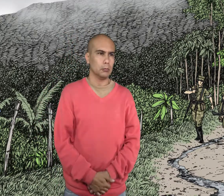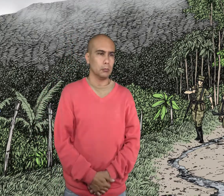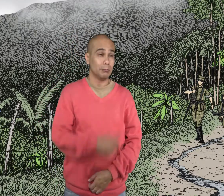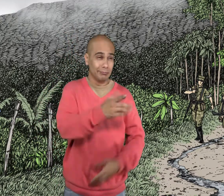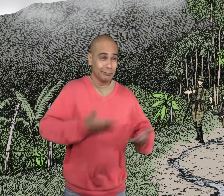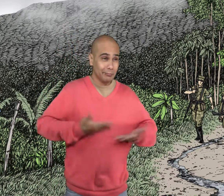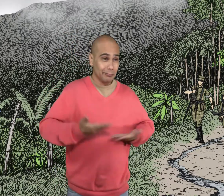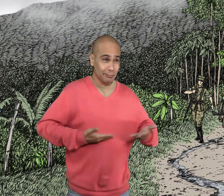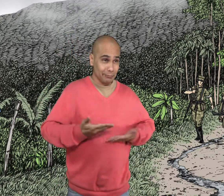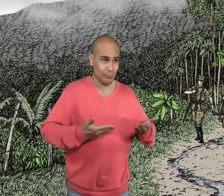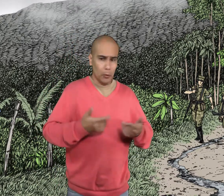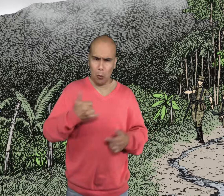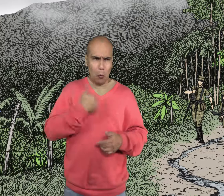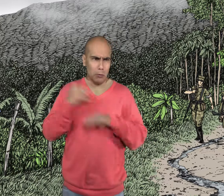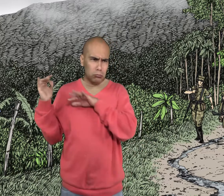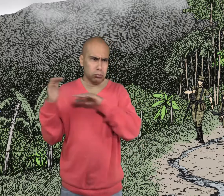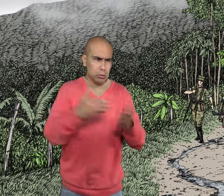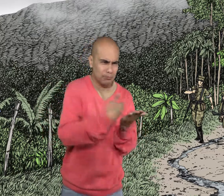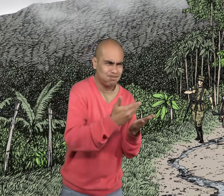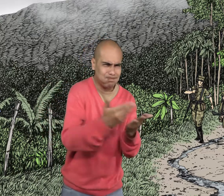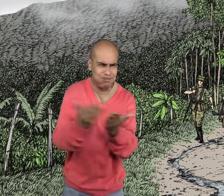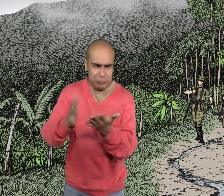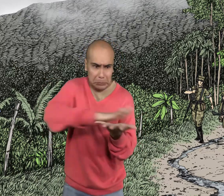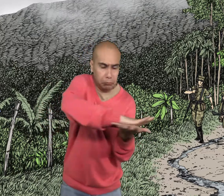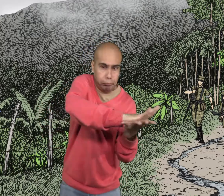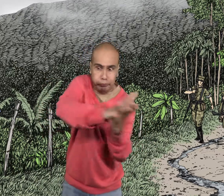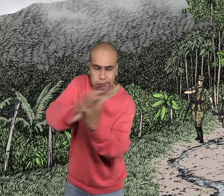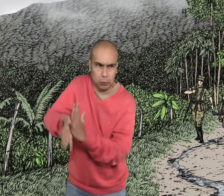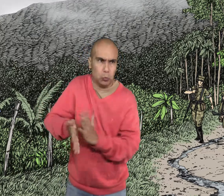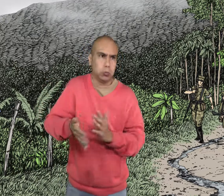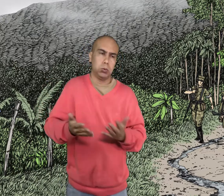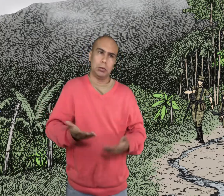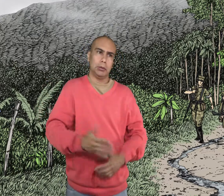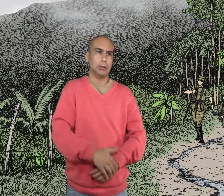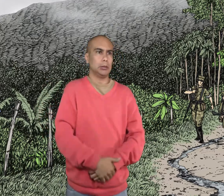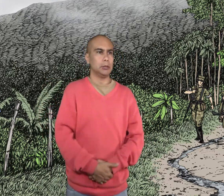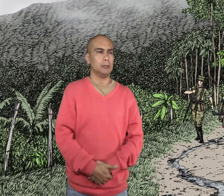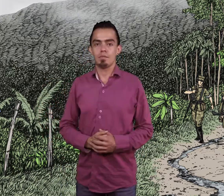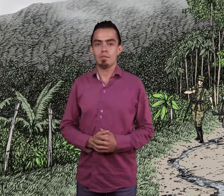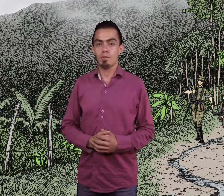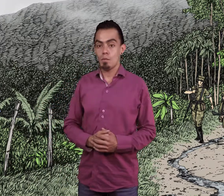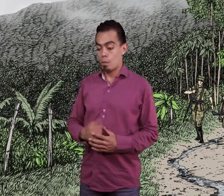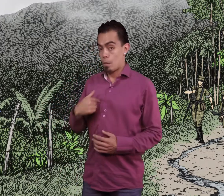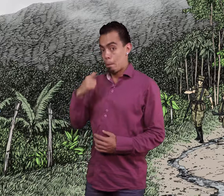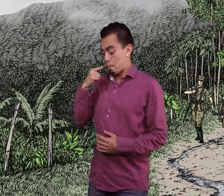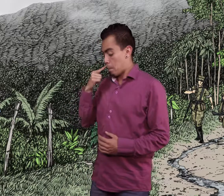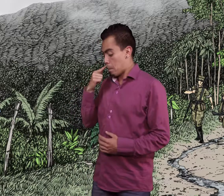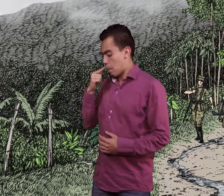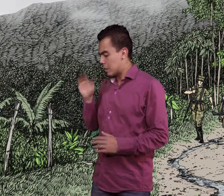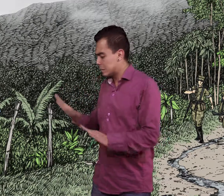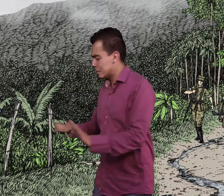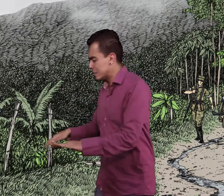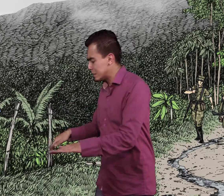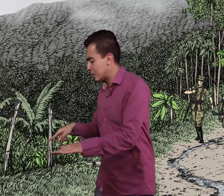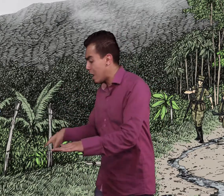Mi papá nos dijo que no mencionáramos nada de lo que había sucedido con los muchachos a mamá.